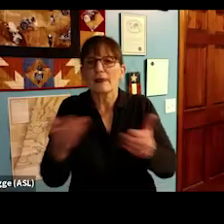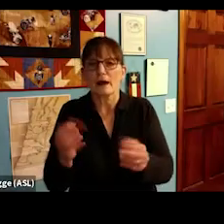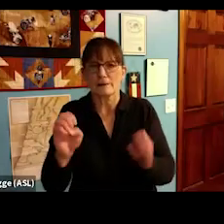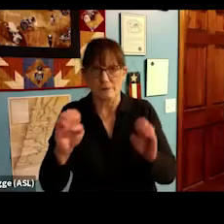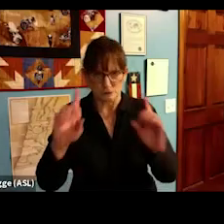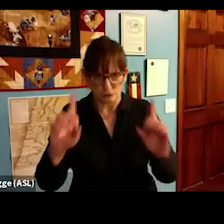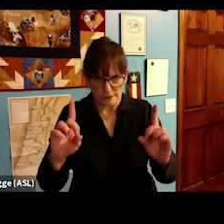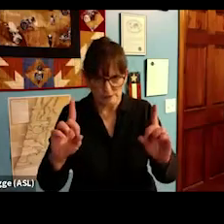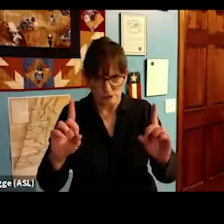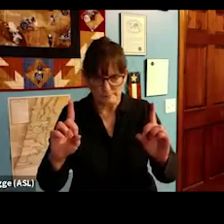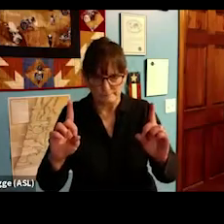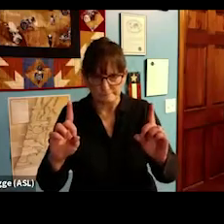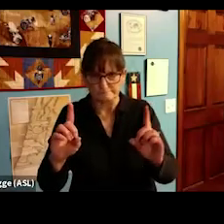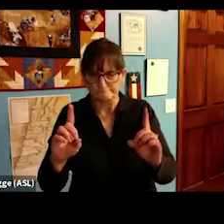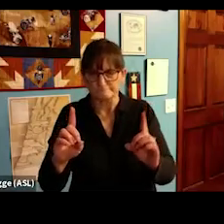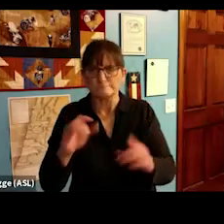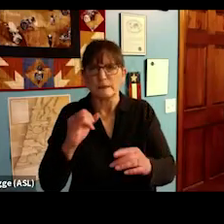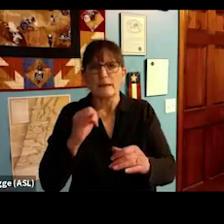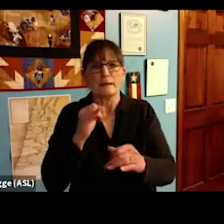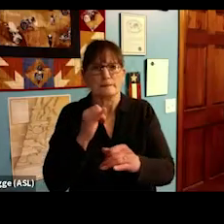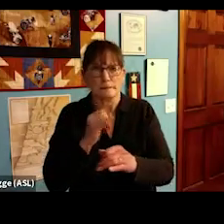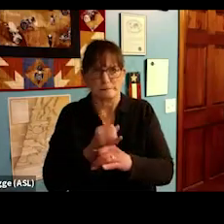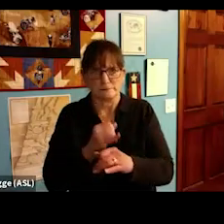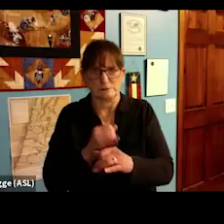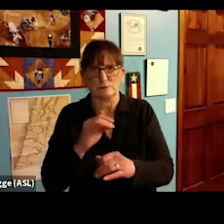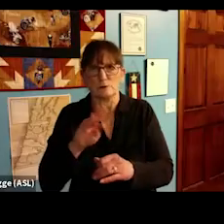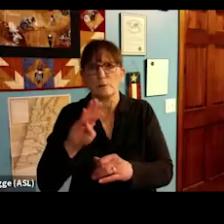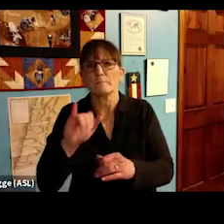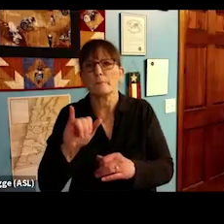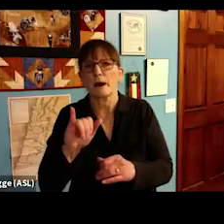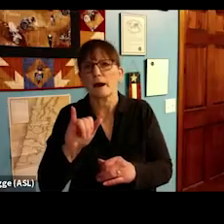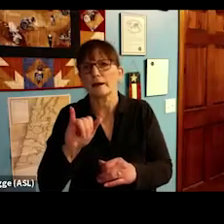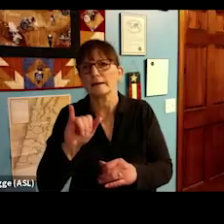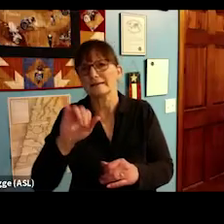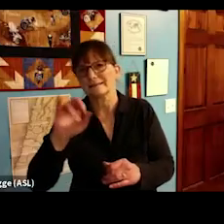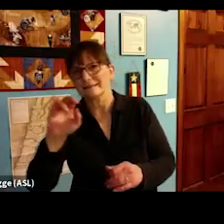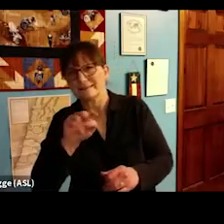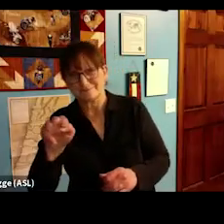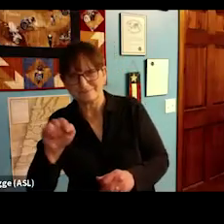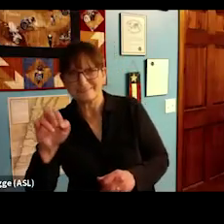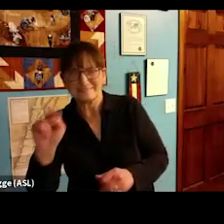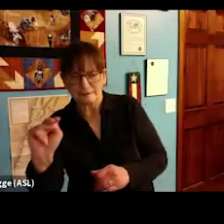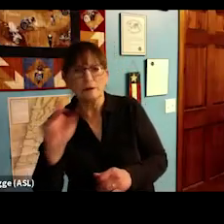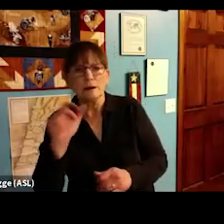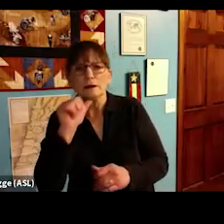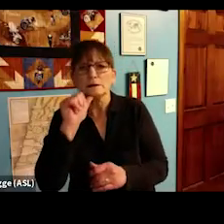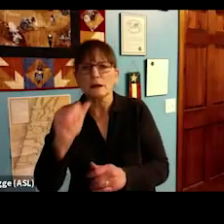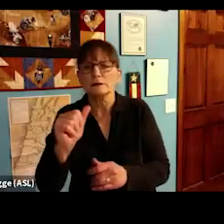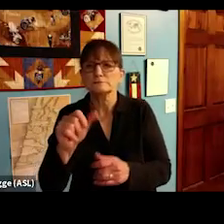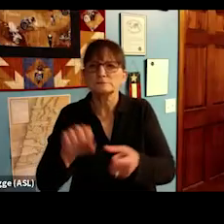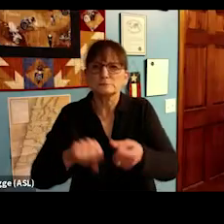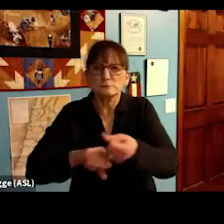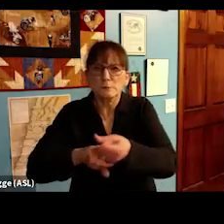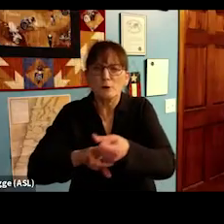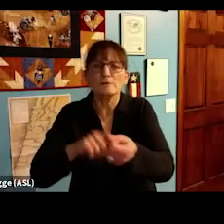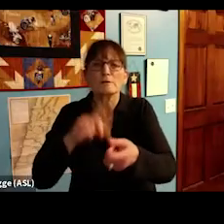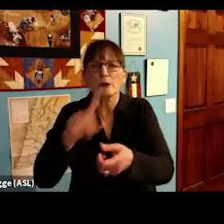y tienen acceso a la eFolder, automáticamente tendrán acceso a ERE y no tendrán que registrarse por separado.